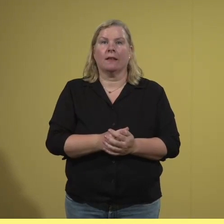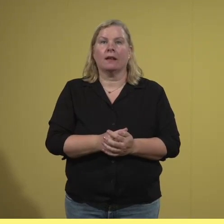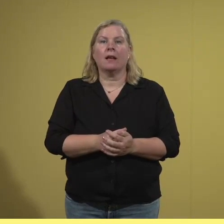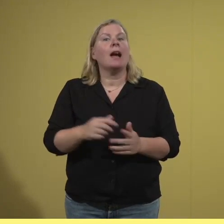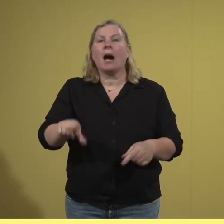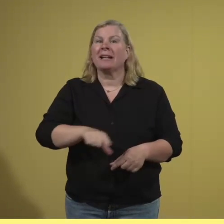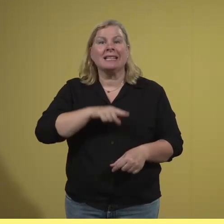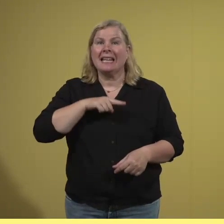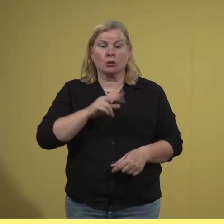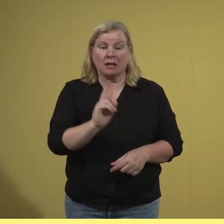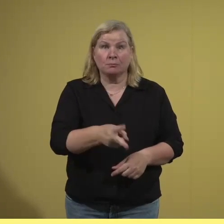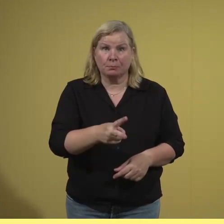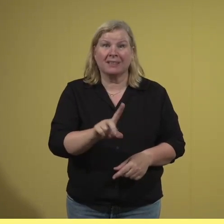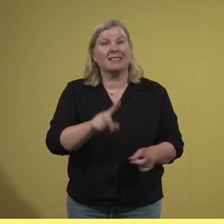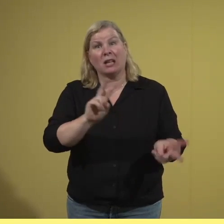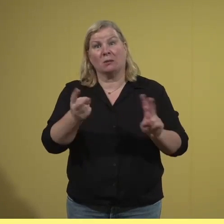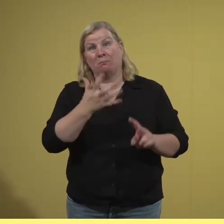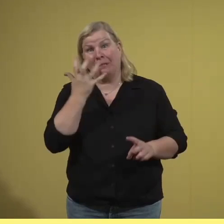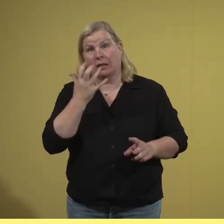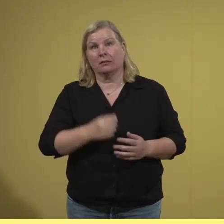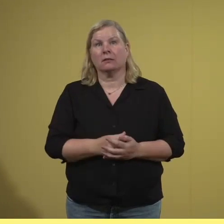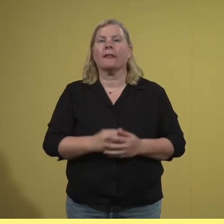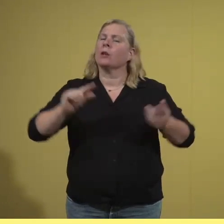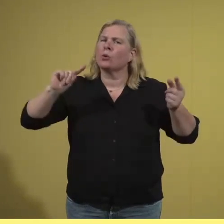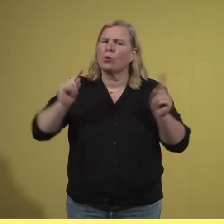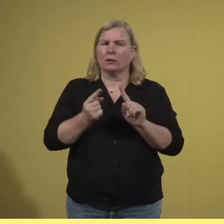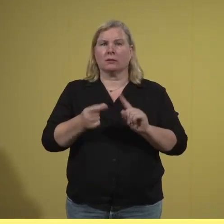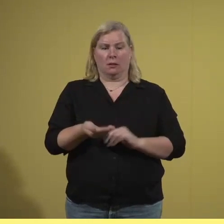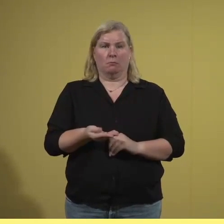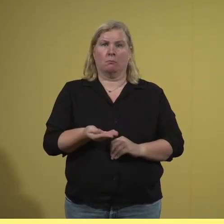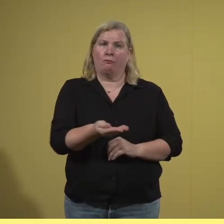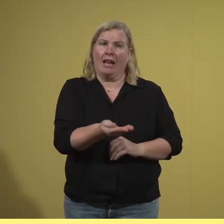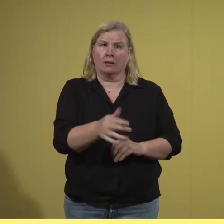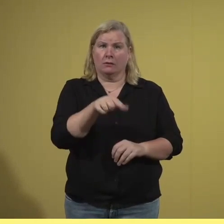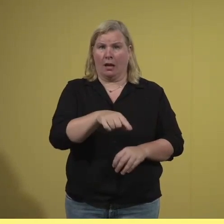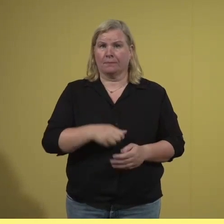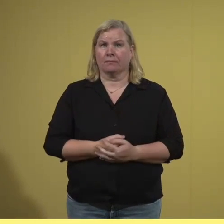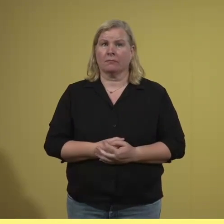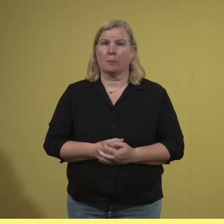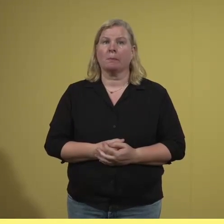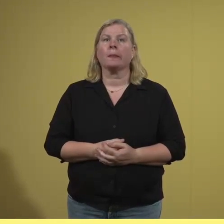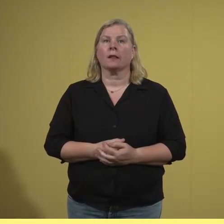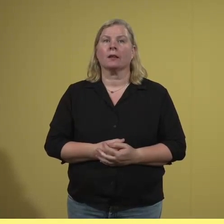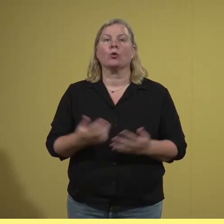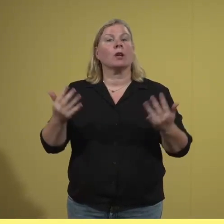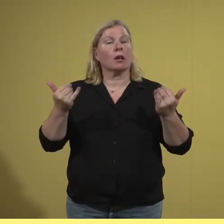Genau, aber nicht zu lang stehen lassen, weiles dann bitter wird.